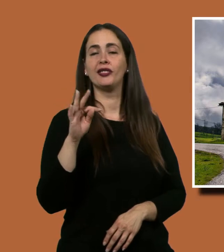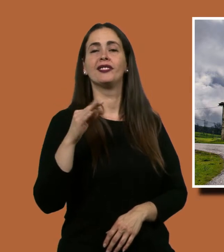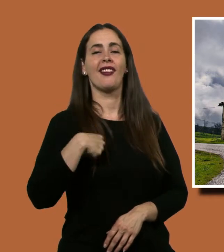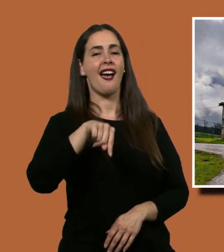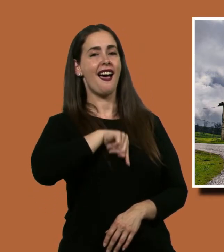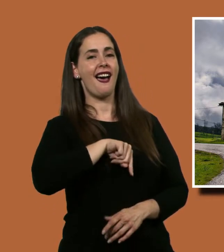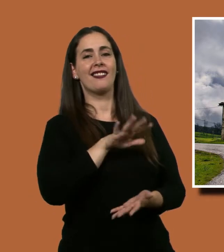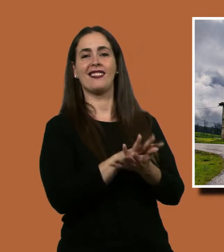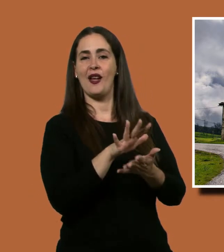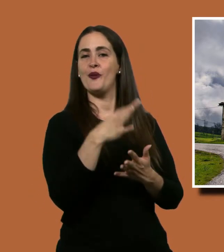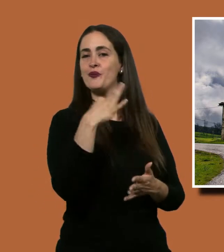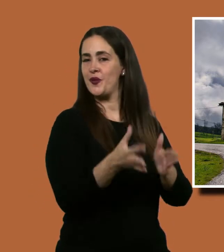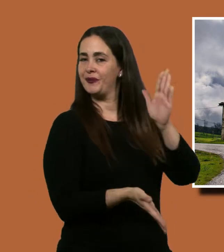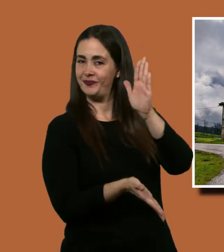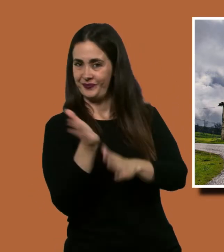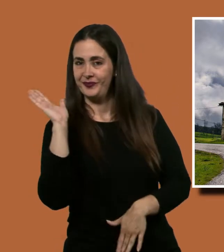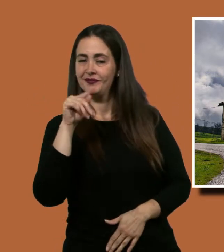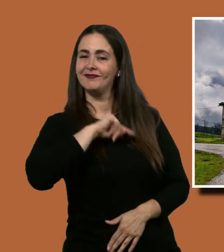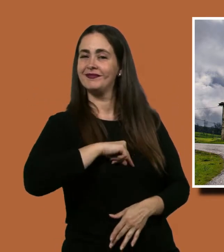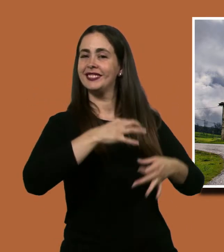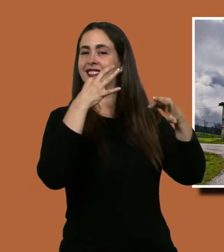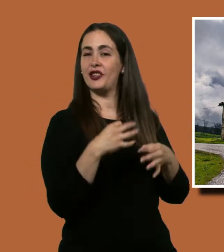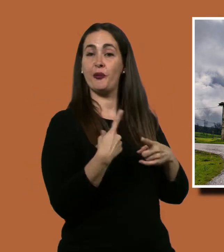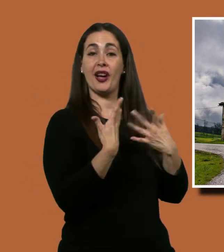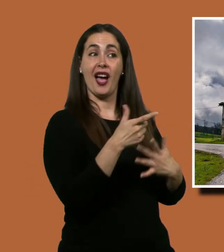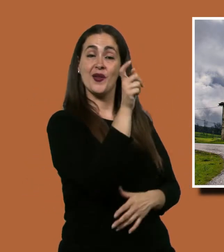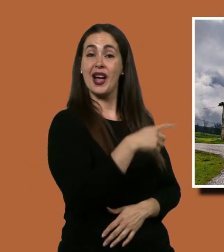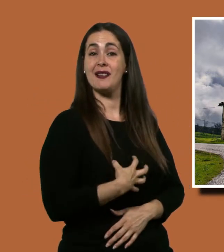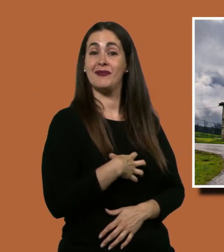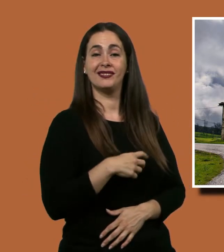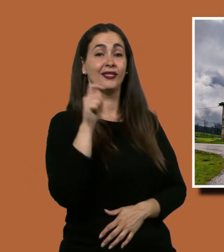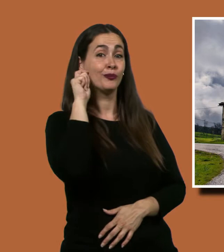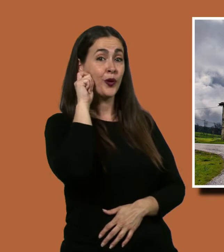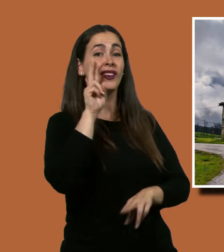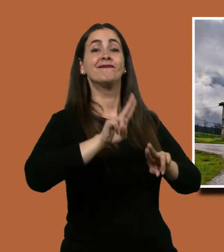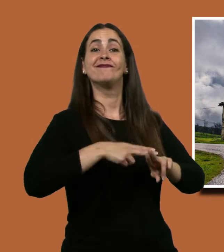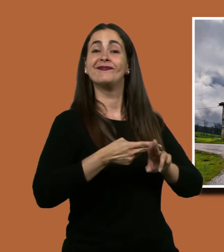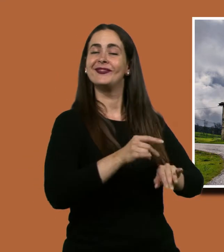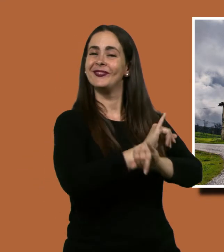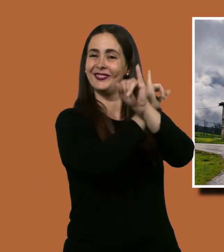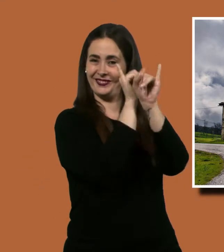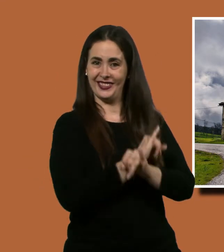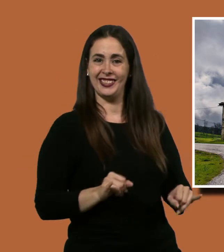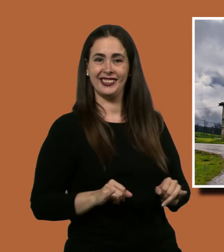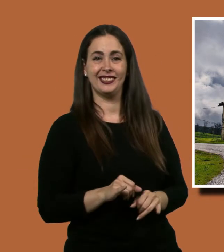En Perot ja pot marxar tranquil, amb la seguretat que la seva Mercè és una dona feliçment casada.